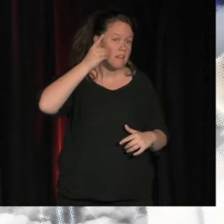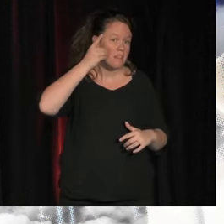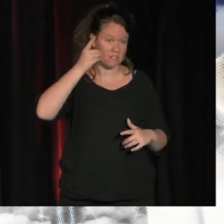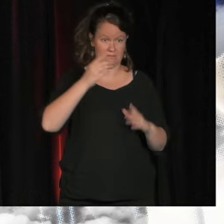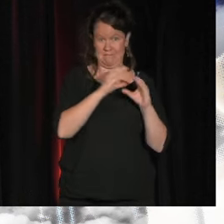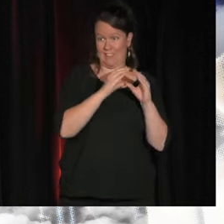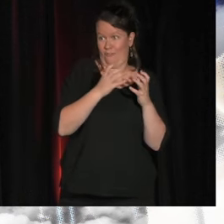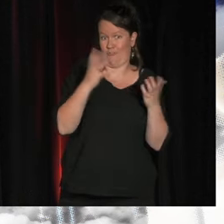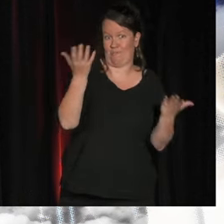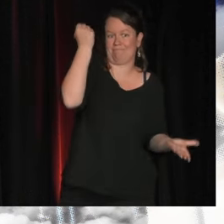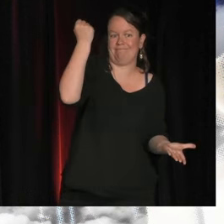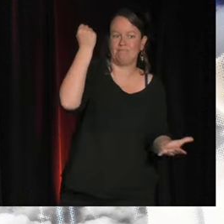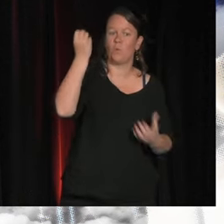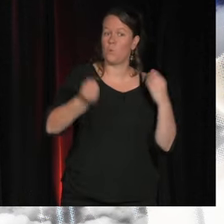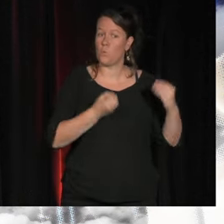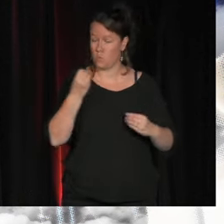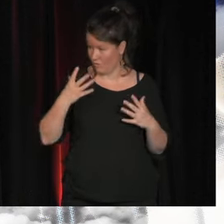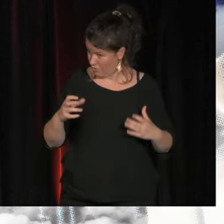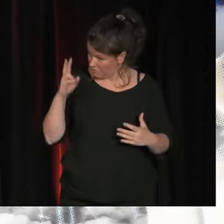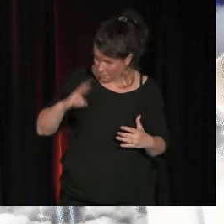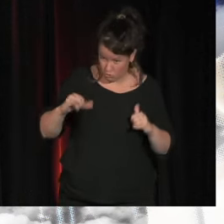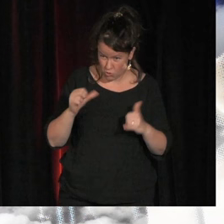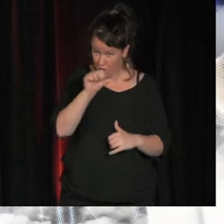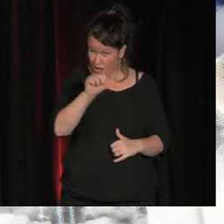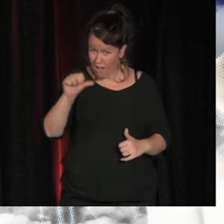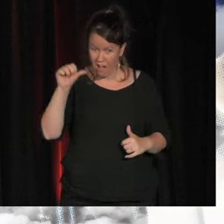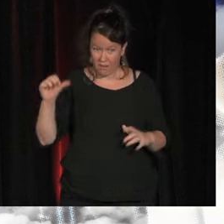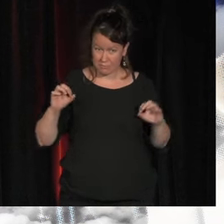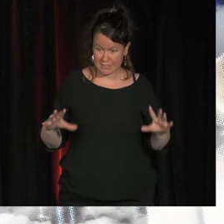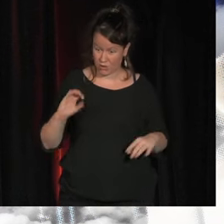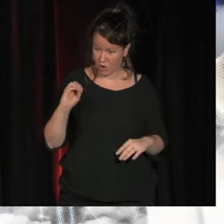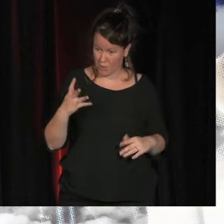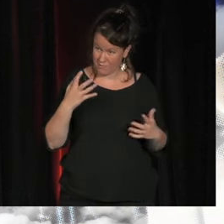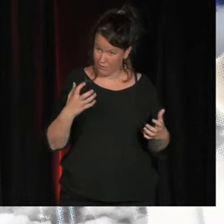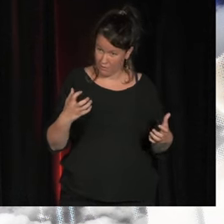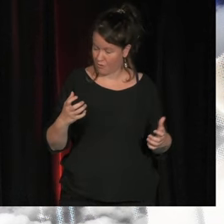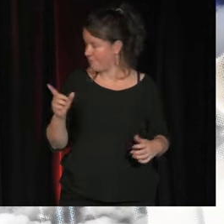que vous pensez qu'ils tentaient vraiment d'avoir des AAA comme Overwatch ? Je pense qu'ils voulaient déjà plutôt des AAA comme Call of Duty.